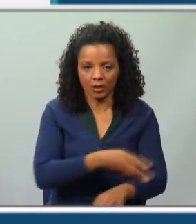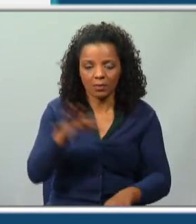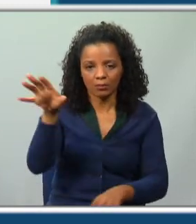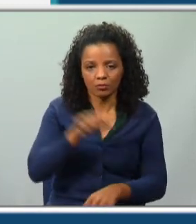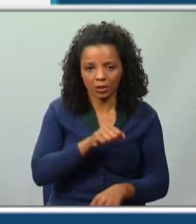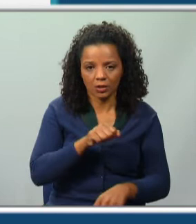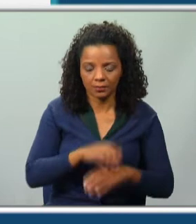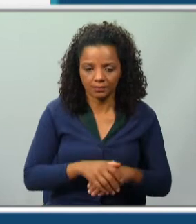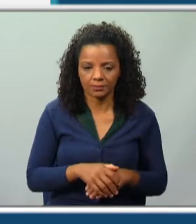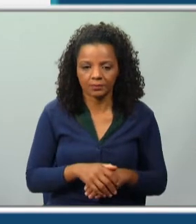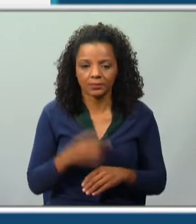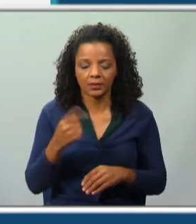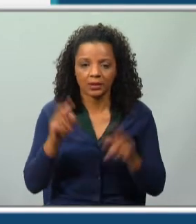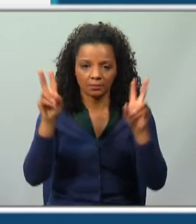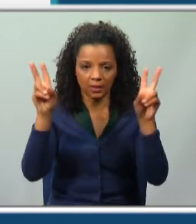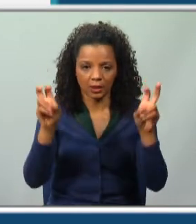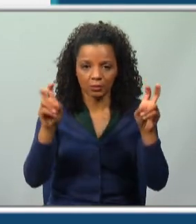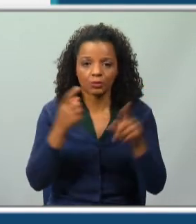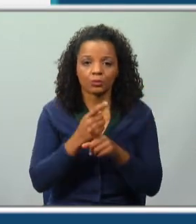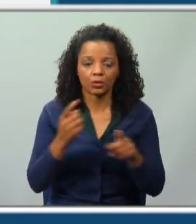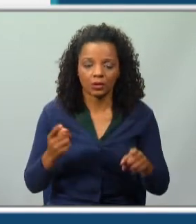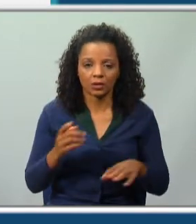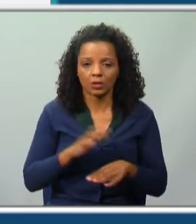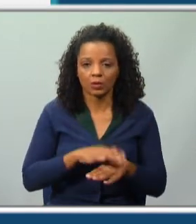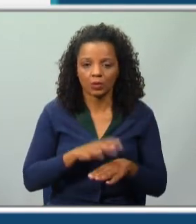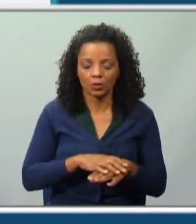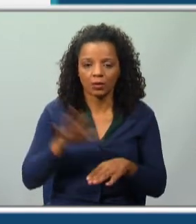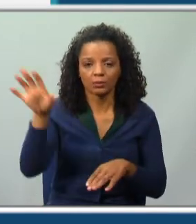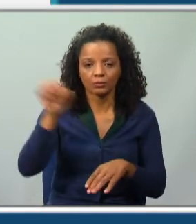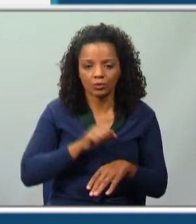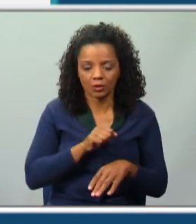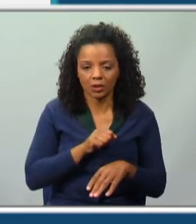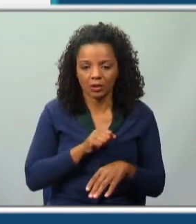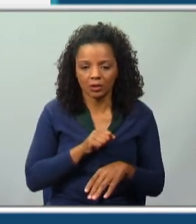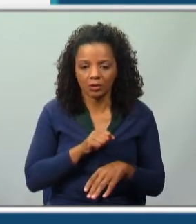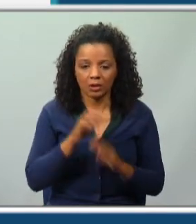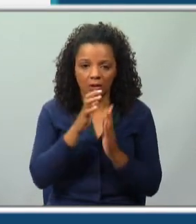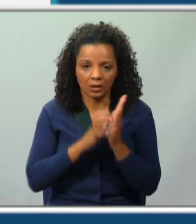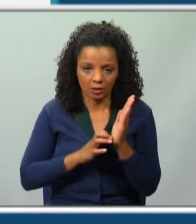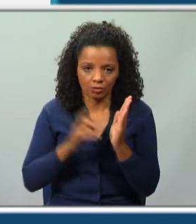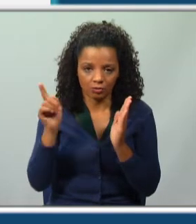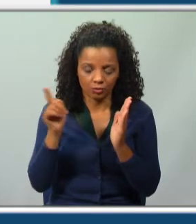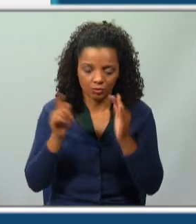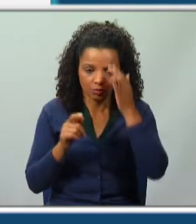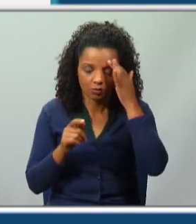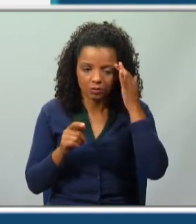podem ver está entre aspas porque estamos a retirar de um texto original e 你可以看到它在引號中，因為我們取自原始文本和